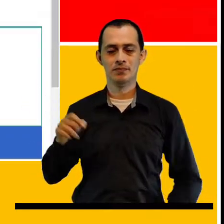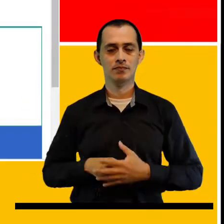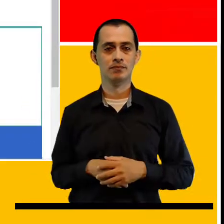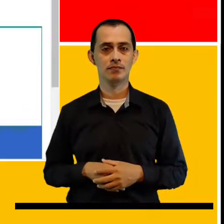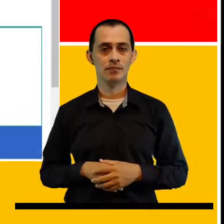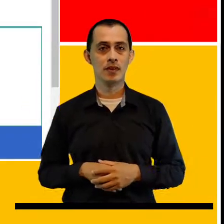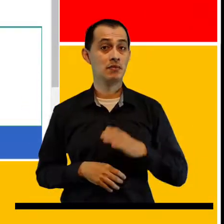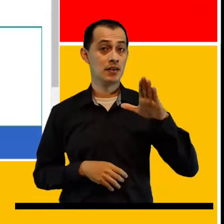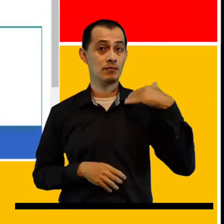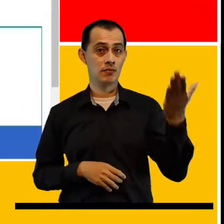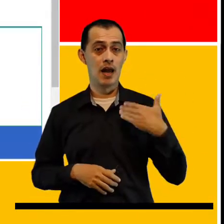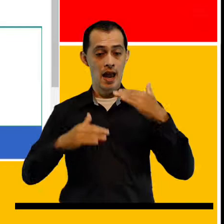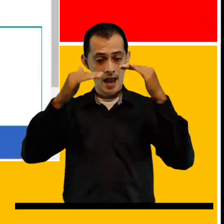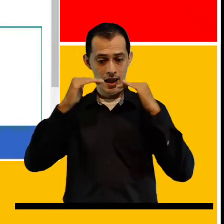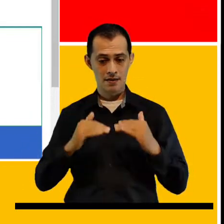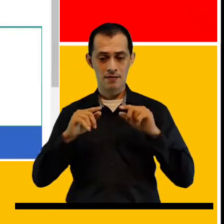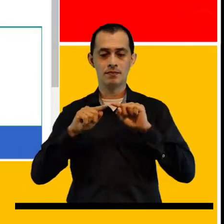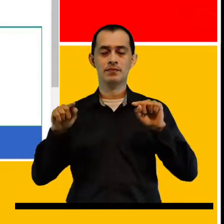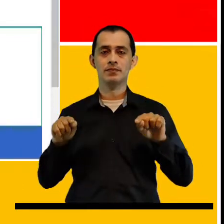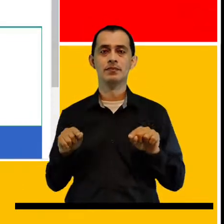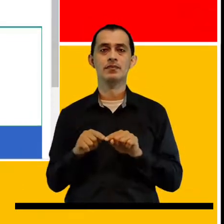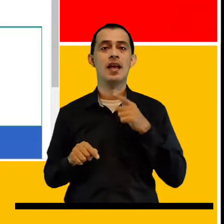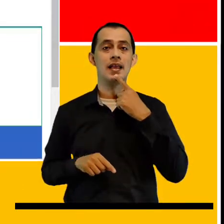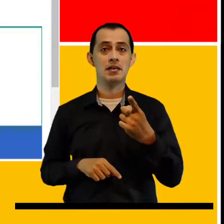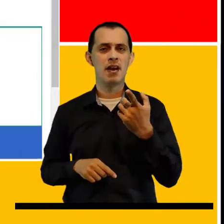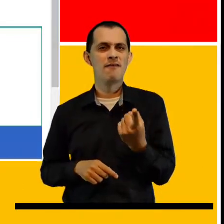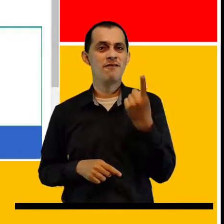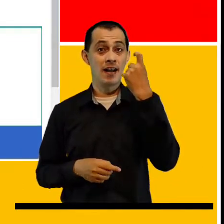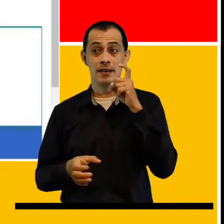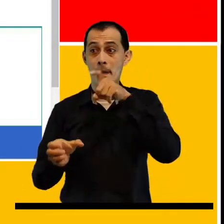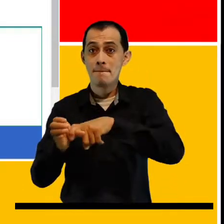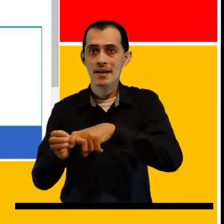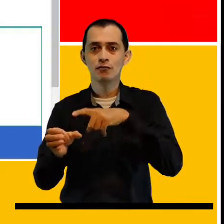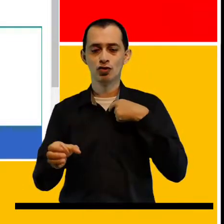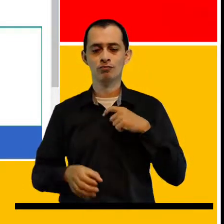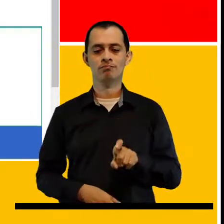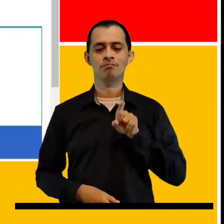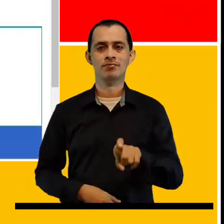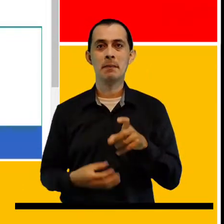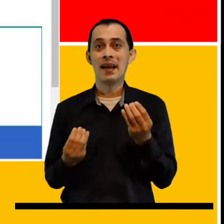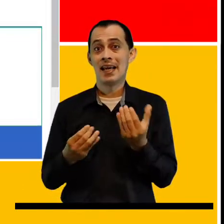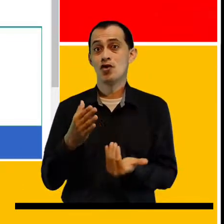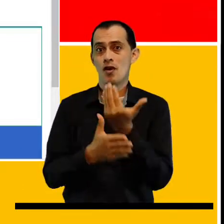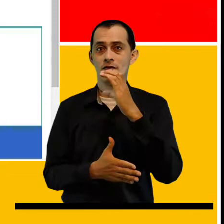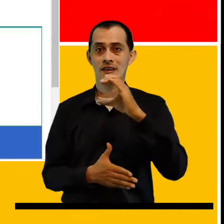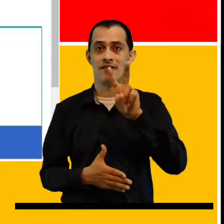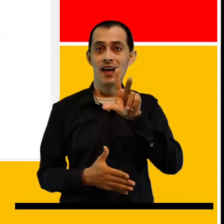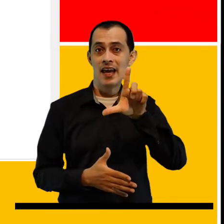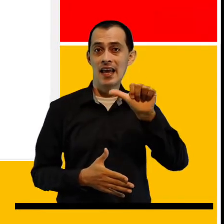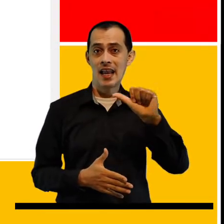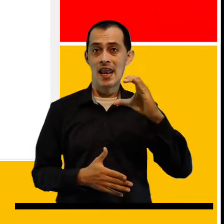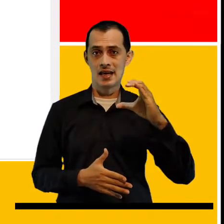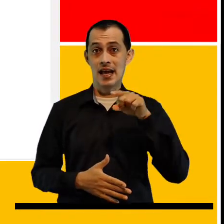donde dice ¿aún no se ha registrado en CvLAC? Crear un nuevo CvLAC haga clic aquí; posteriormente